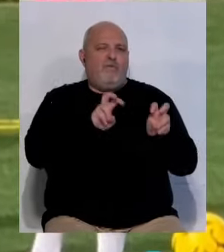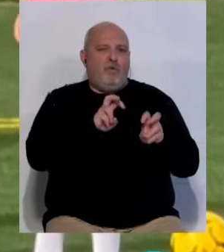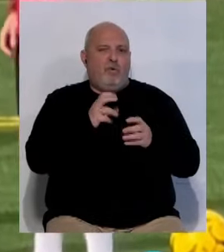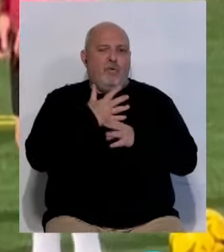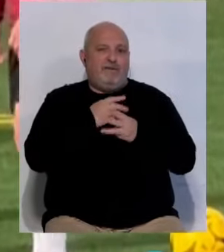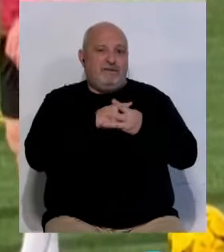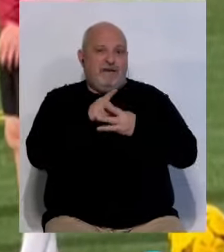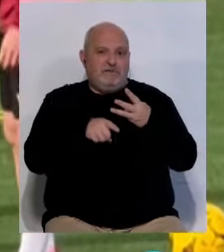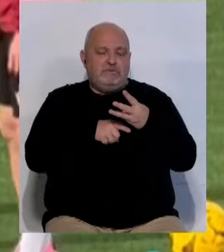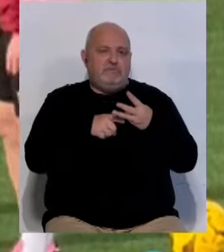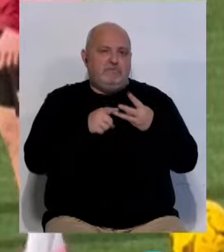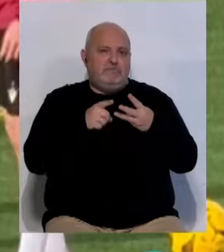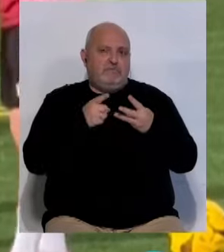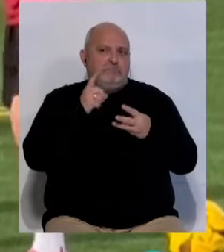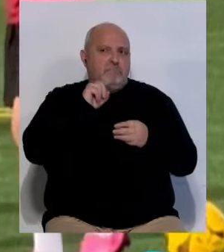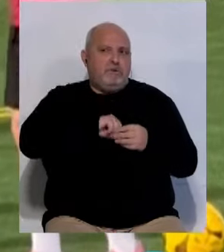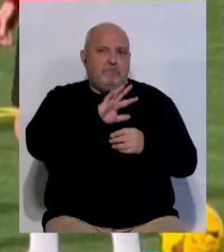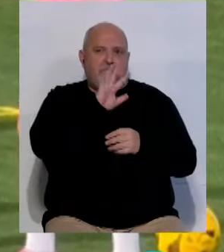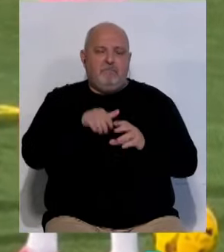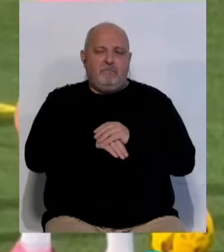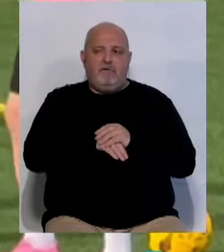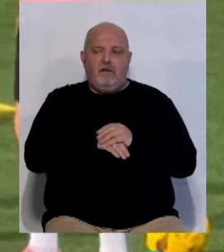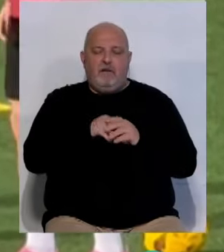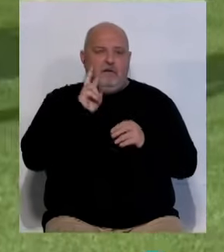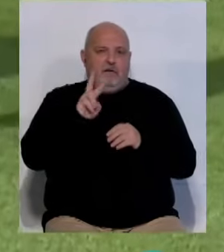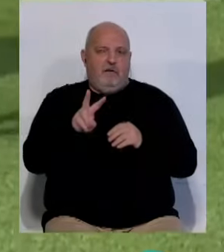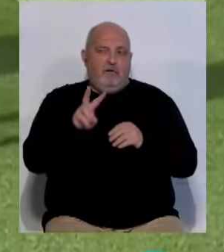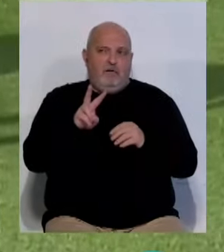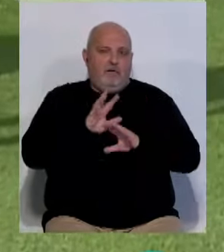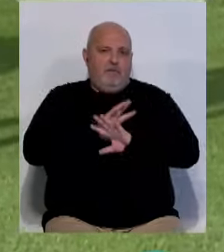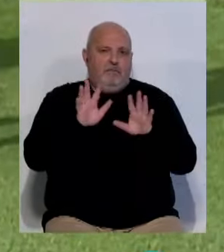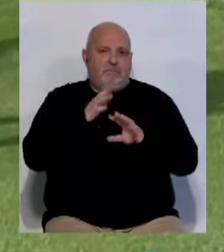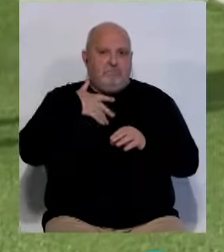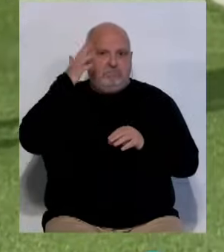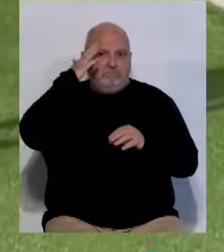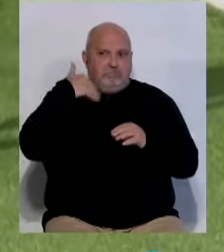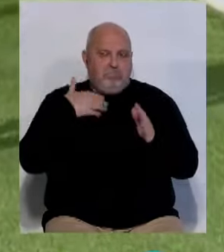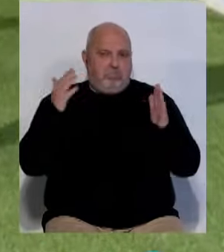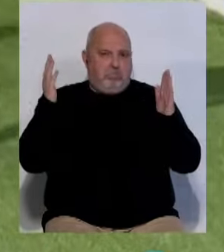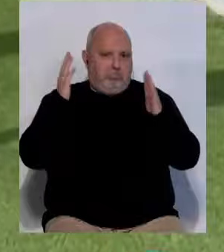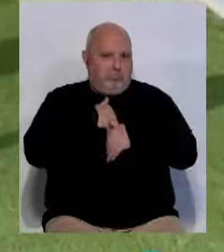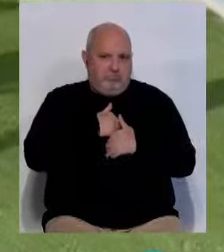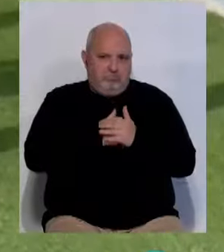para intentar salvar la categoría el mercado pues totalmente desilucion no totalmente hay cosas que